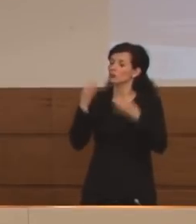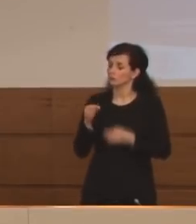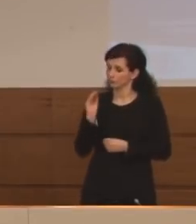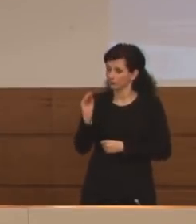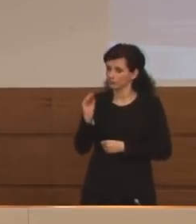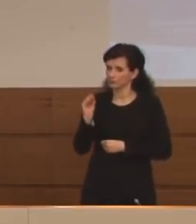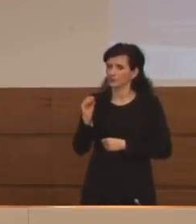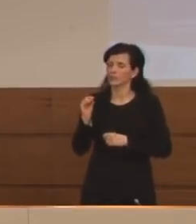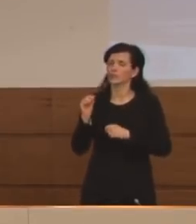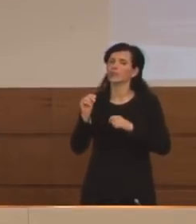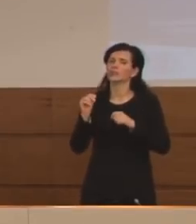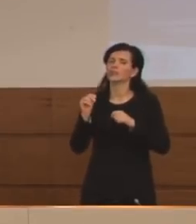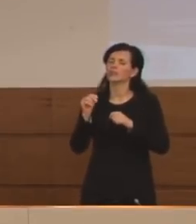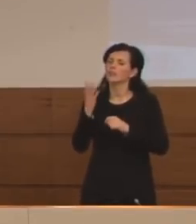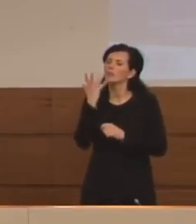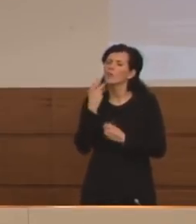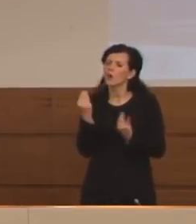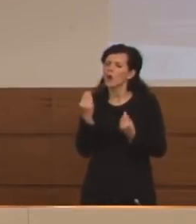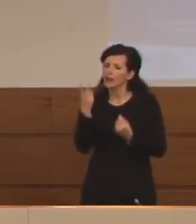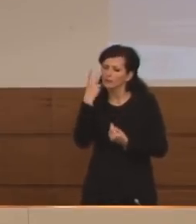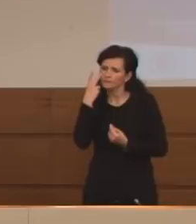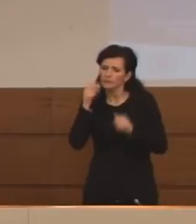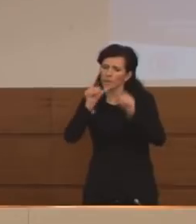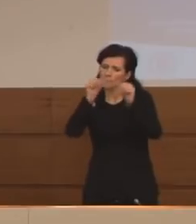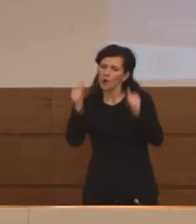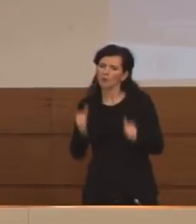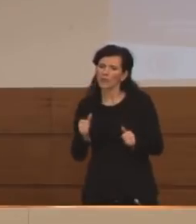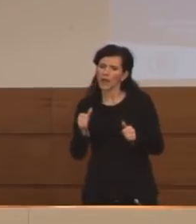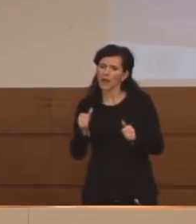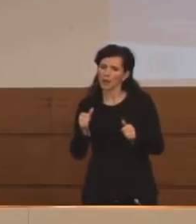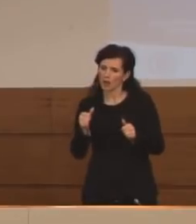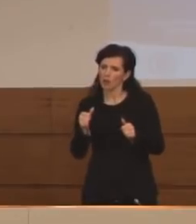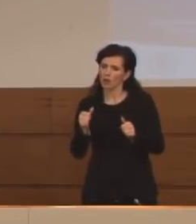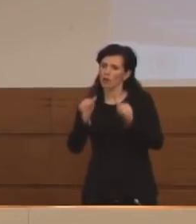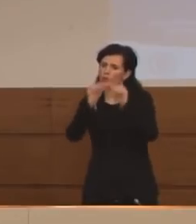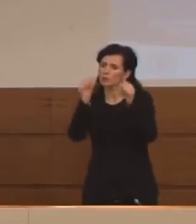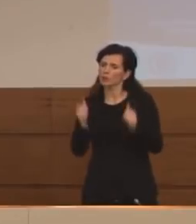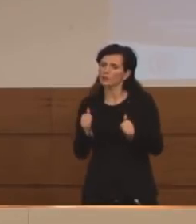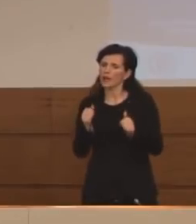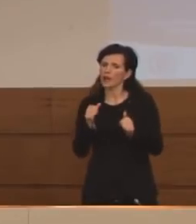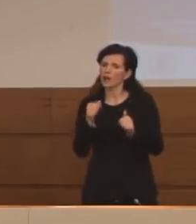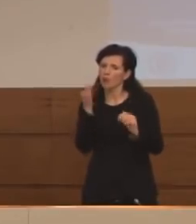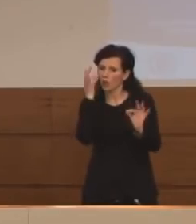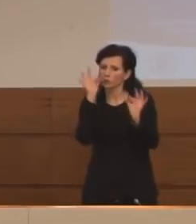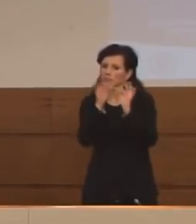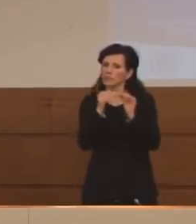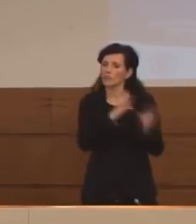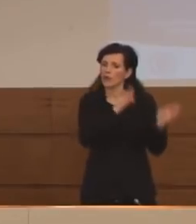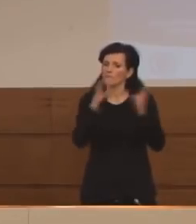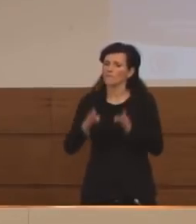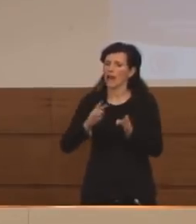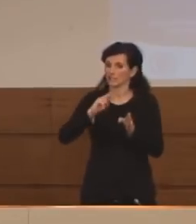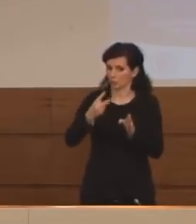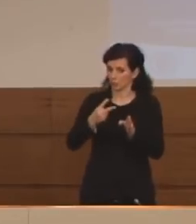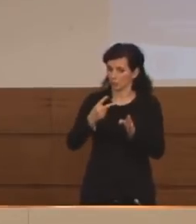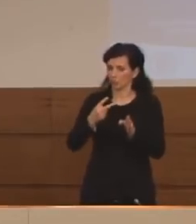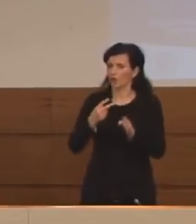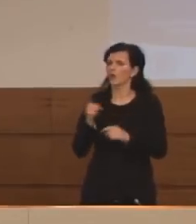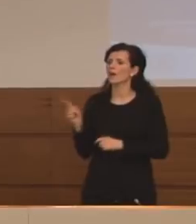Sto parlando della ipotizzata fase 2. Voi ci avete spioegato in questo periodo che esistono, che state lavorando su alcuni modelli.